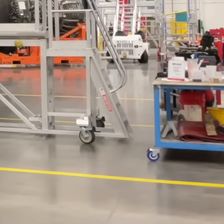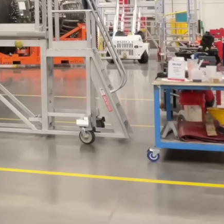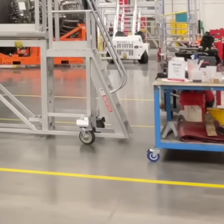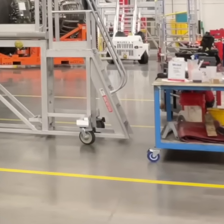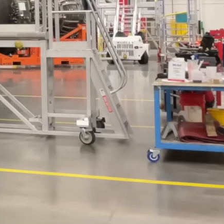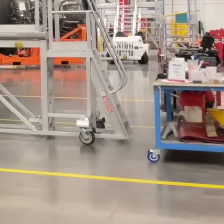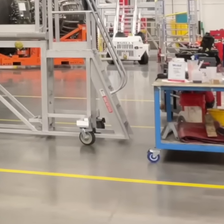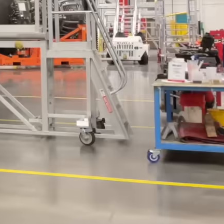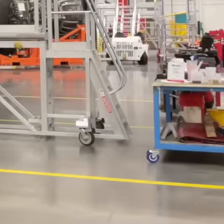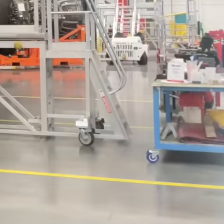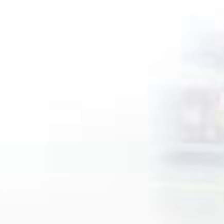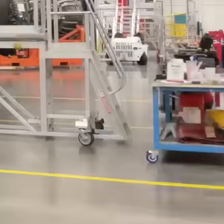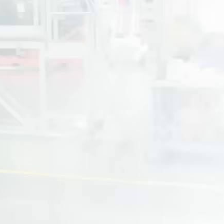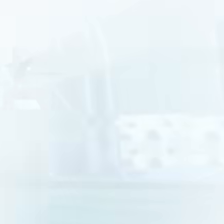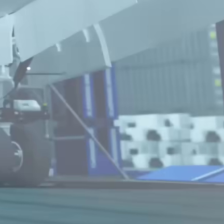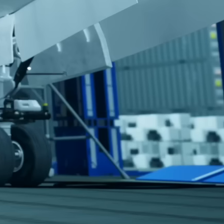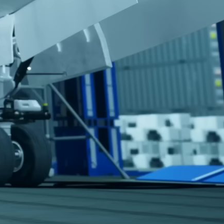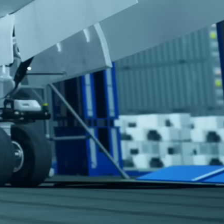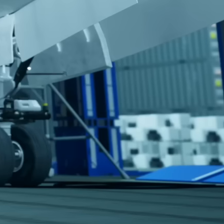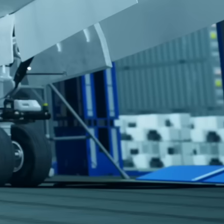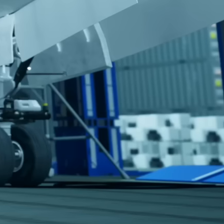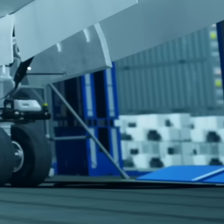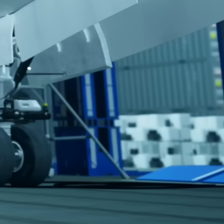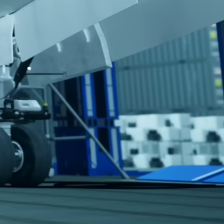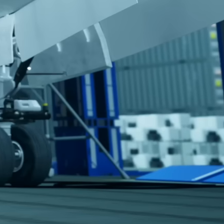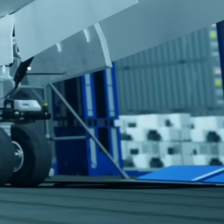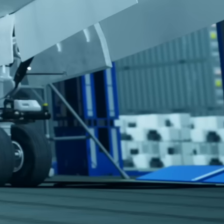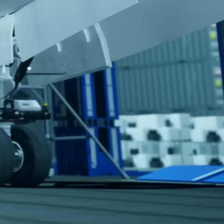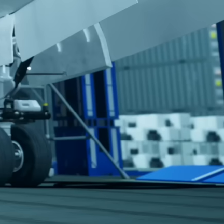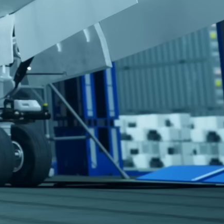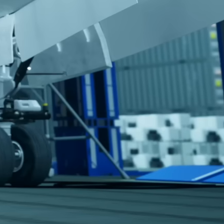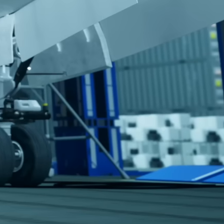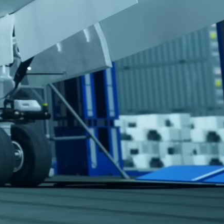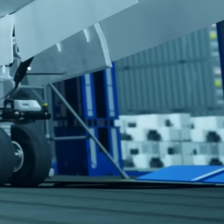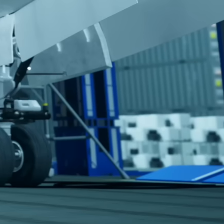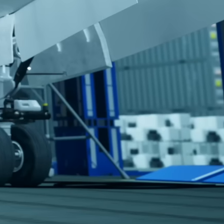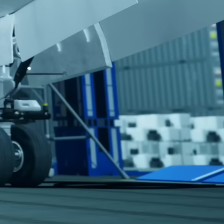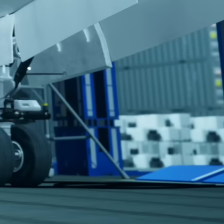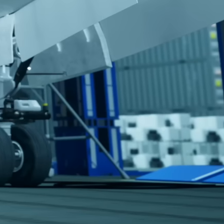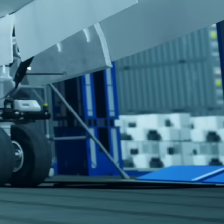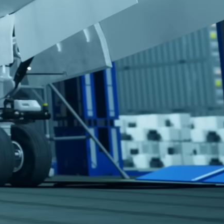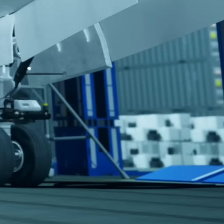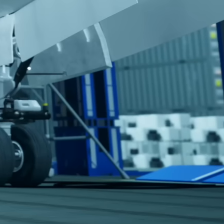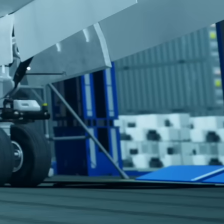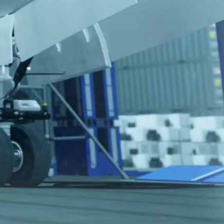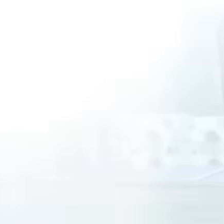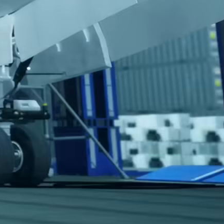del gobierno federal mexicano. Las entregas comenzarán en mayo de 2025 y se extenderán hasta